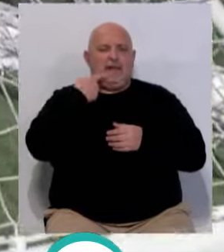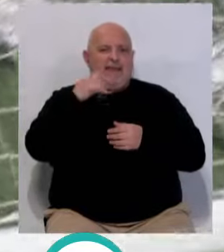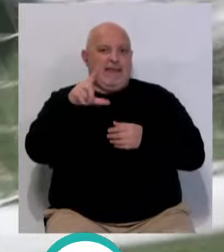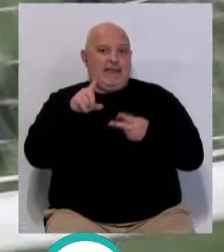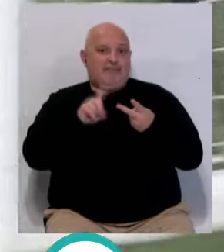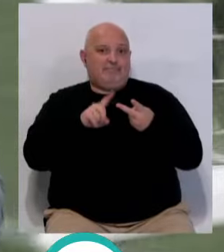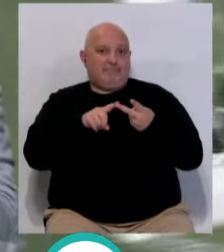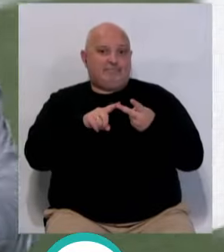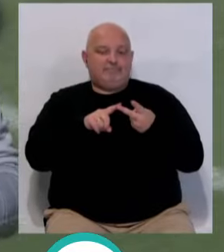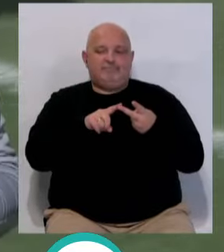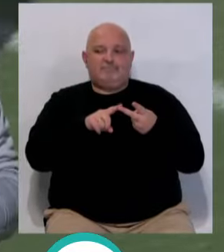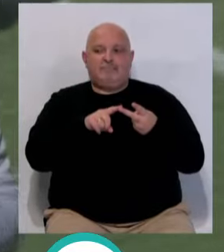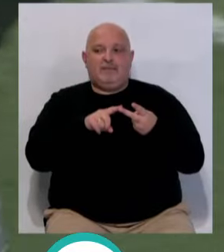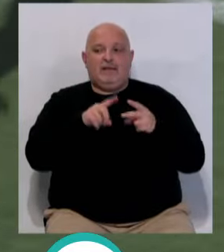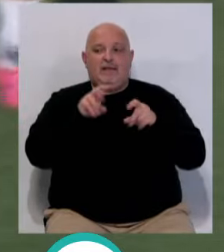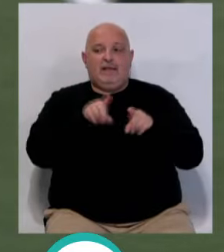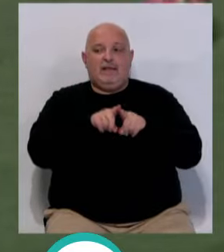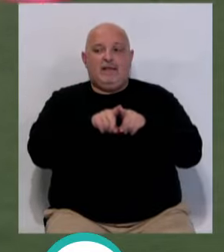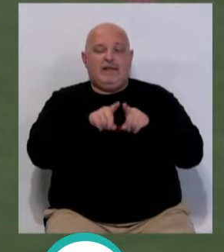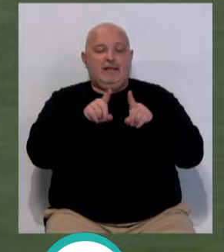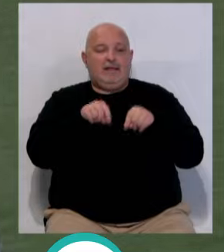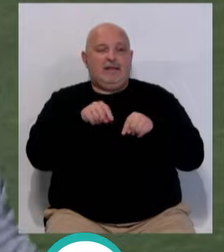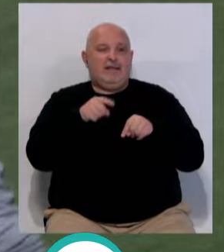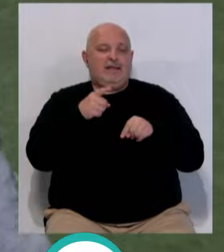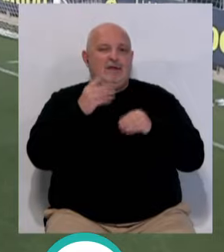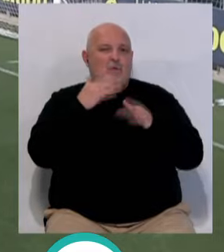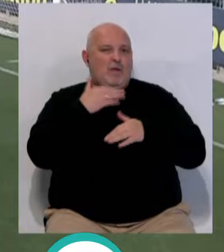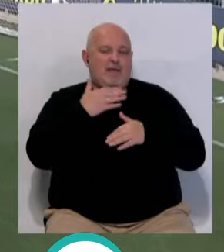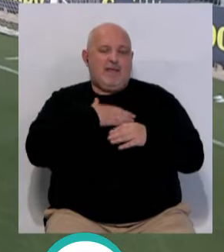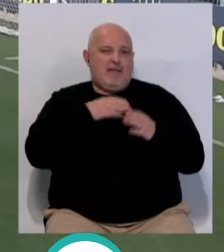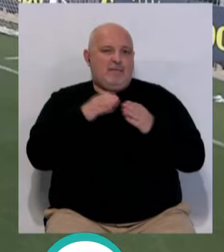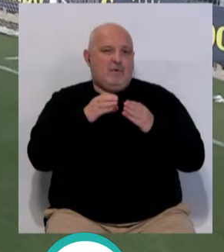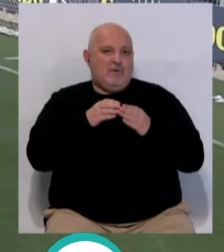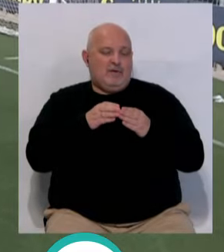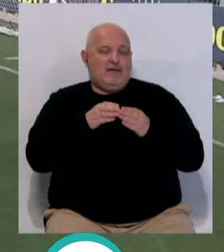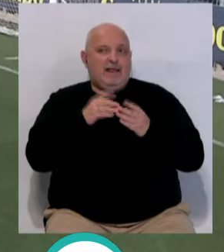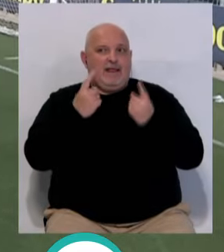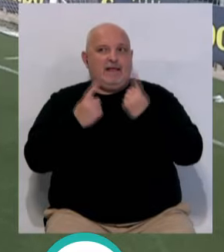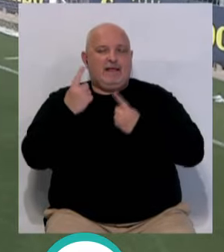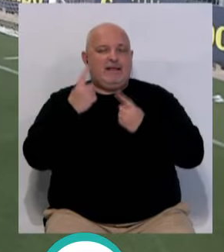lo ha hecho de de esa ese handicap no lo tiene el equipo no pero sí la gente se acuerda del portero